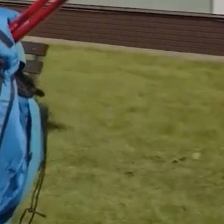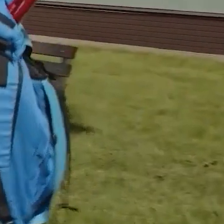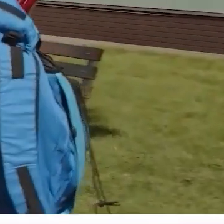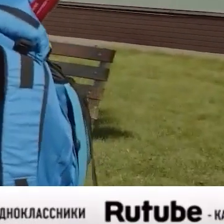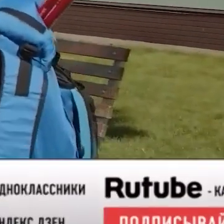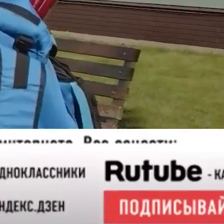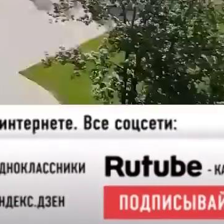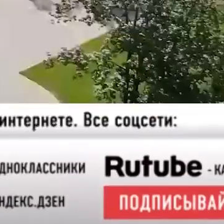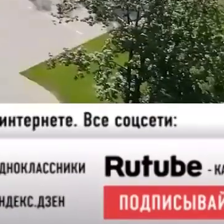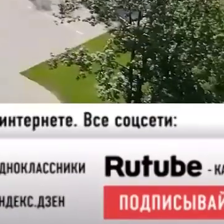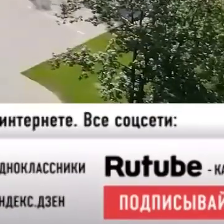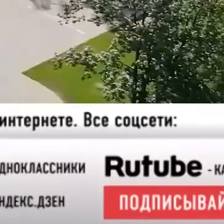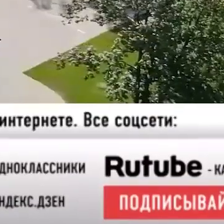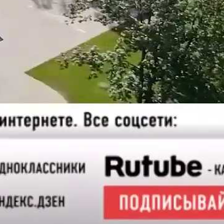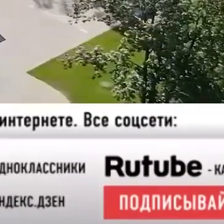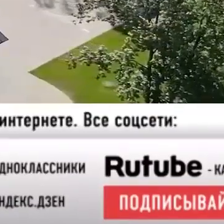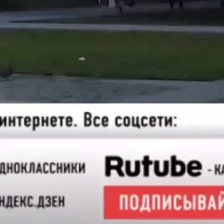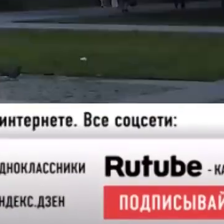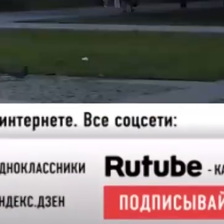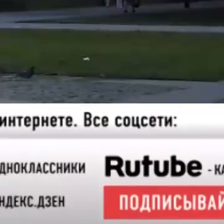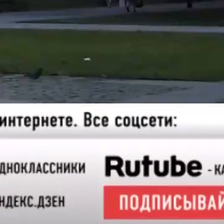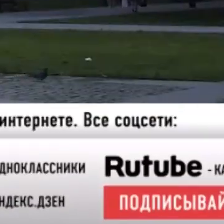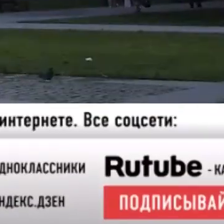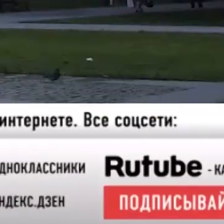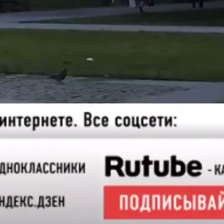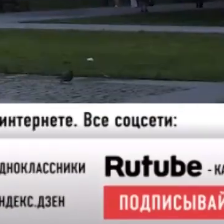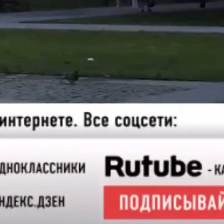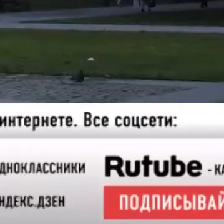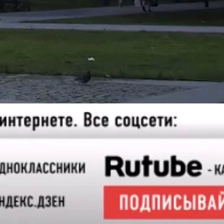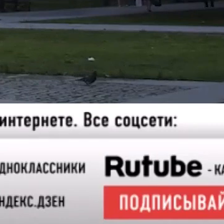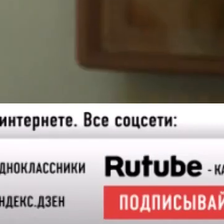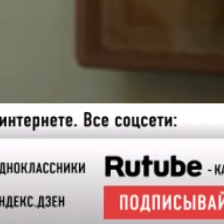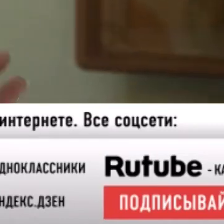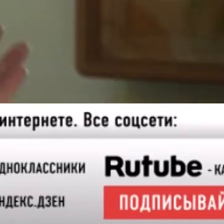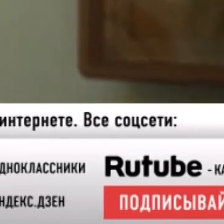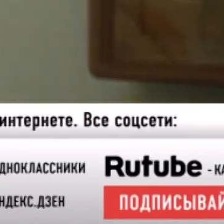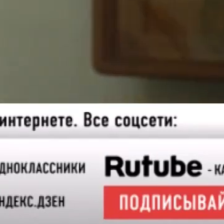паломнического пути дорога в лавру или Как еще называют этот путь от государя